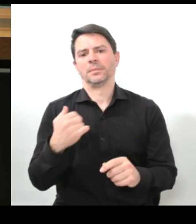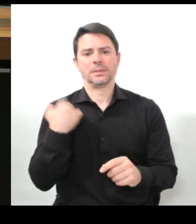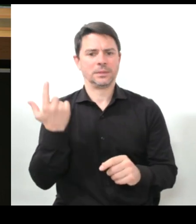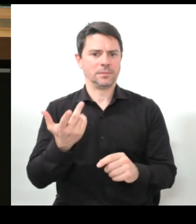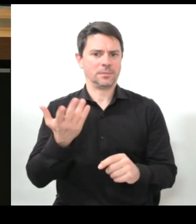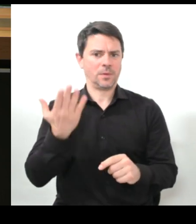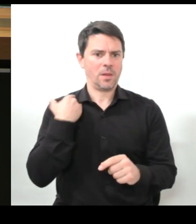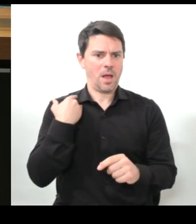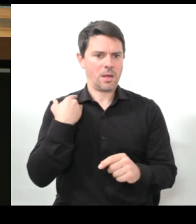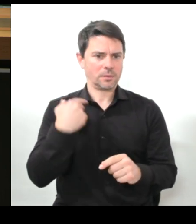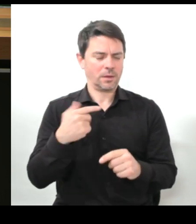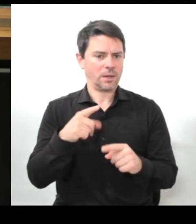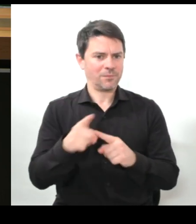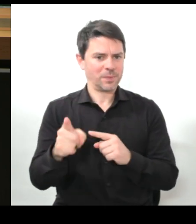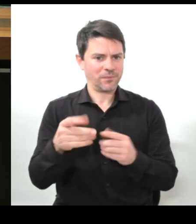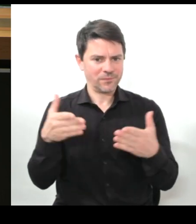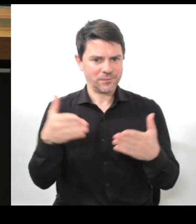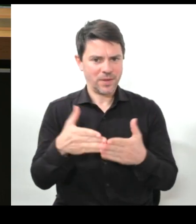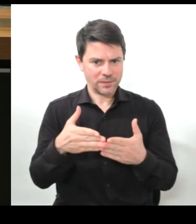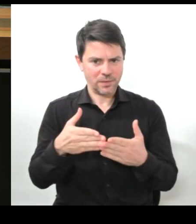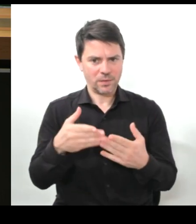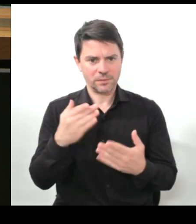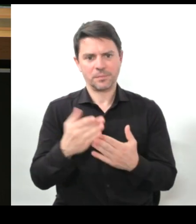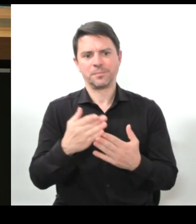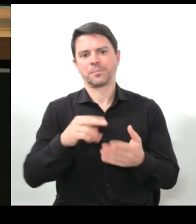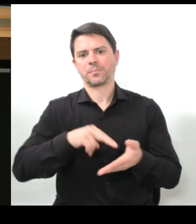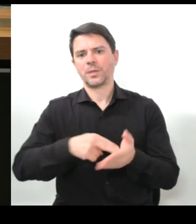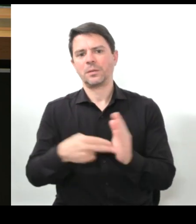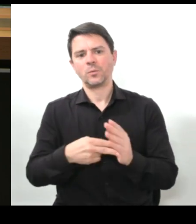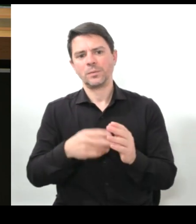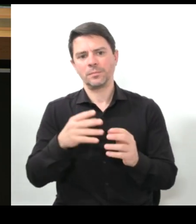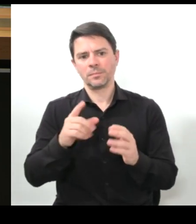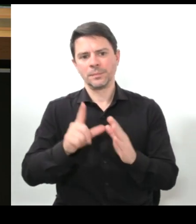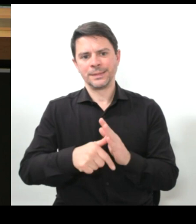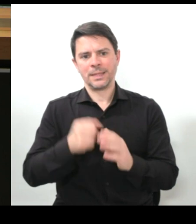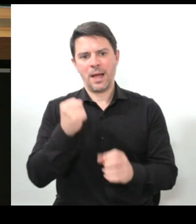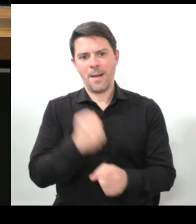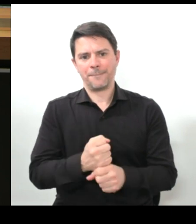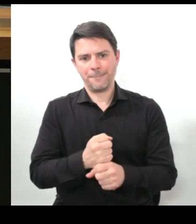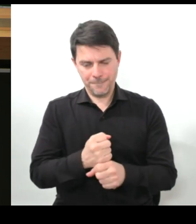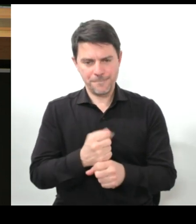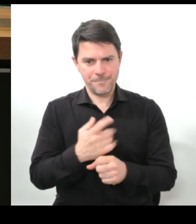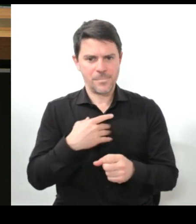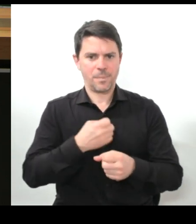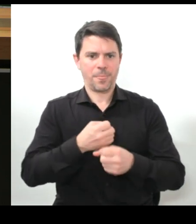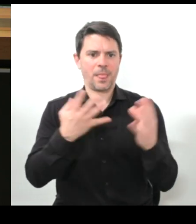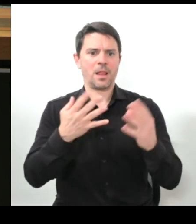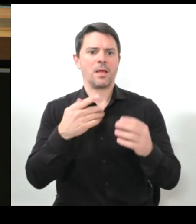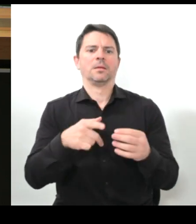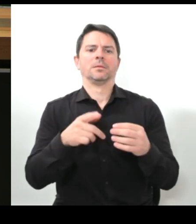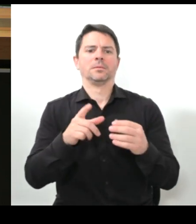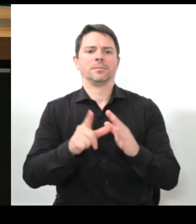(Rednerwechsel) Herr Kollege, gestatten Sie eine Zwischenfrage vom Kollegen Hansen? (Rednerwechsel) Ja gern, Sie müssten nur meine Zeit stoppen. hat Ja,